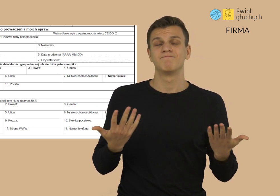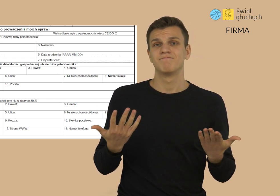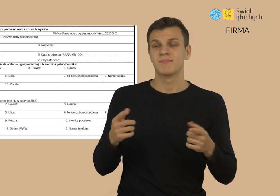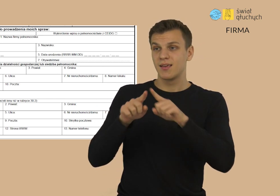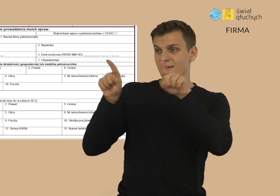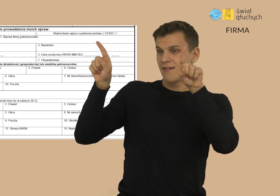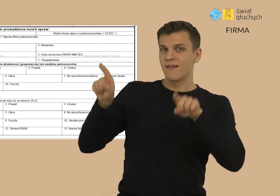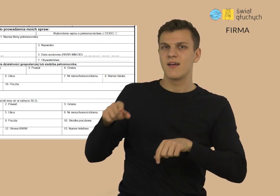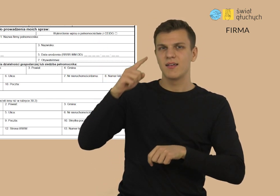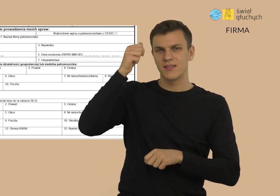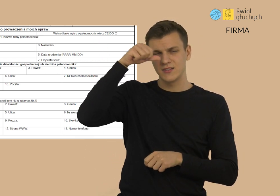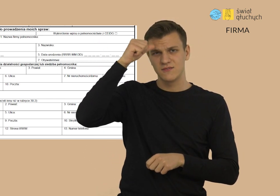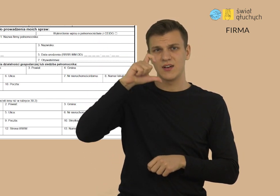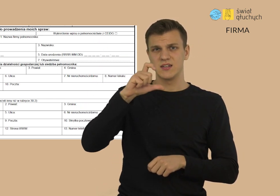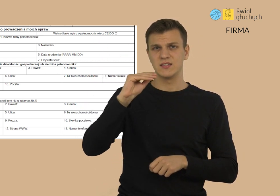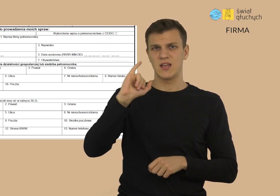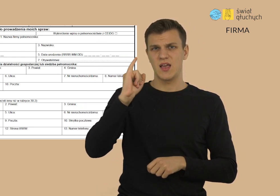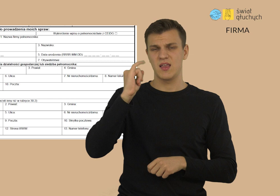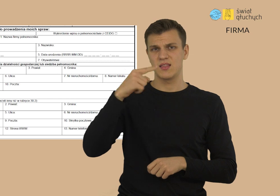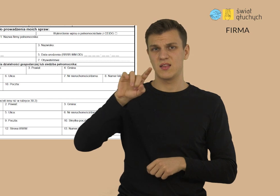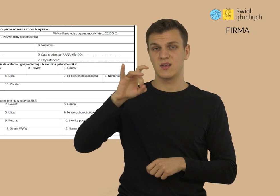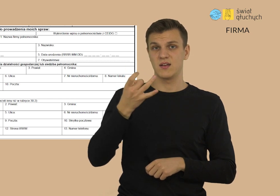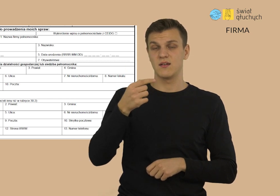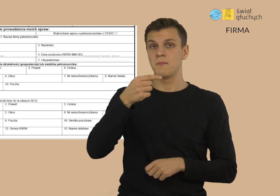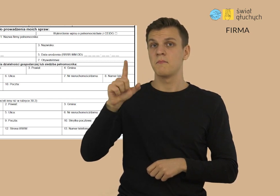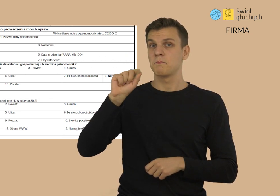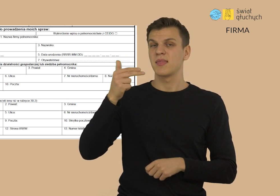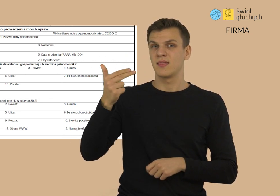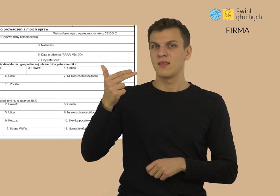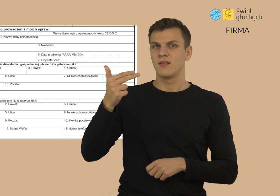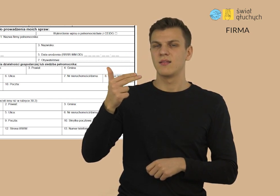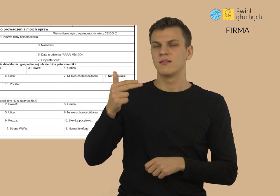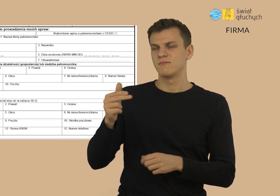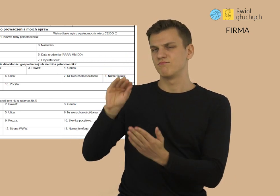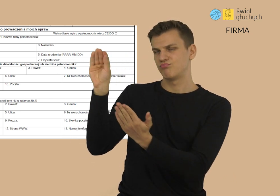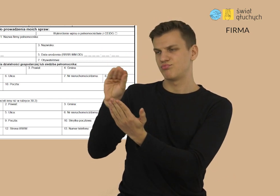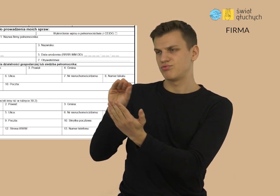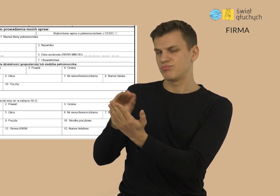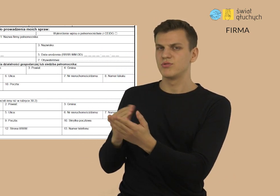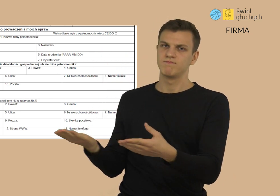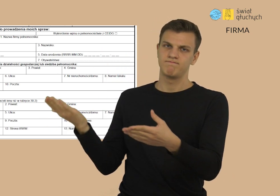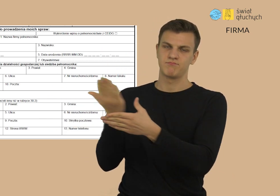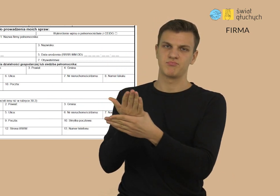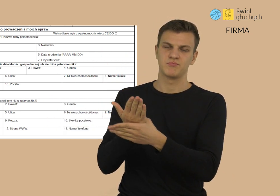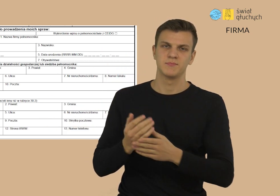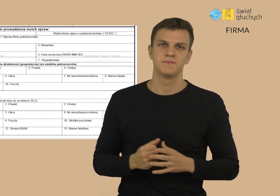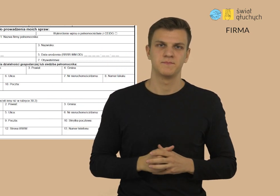informację o kolejnych pełnomocnikach może zgłosić do CEIDG za pomocą druków CEIDG-PN.